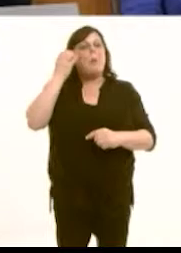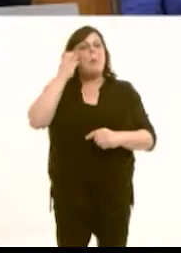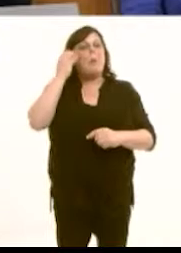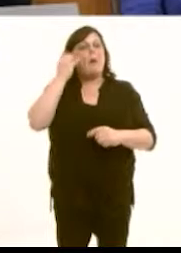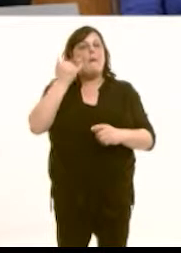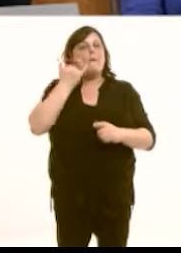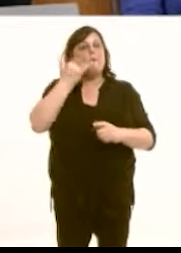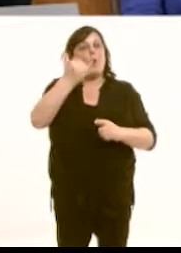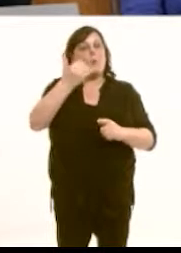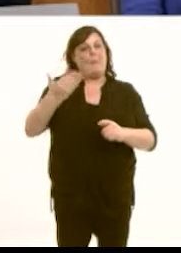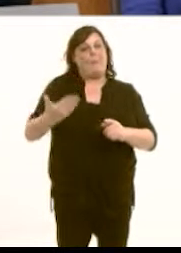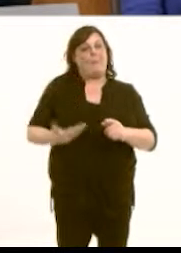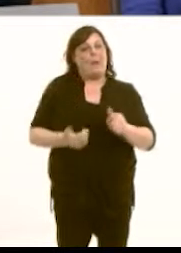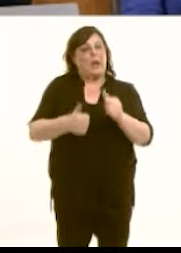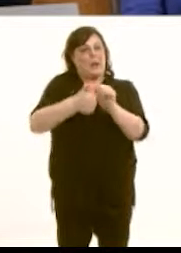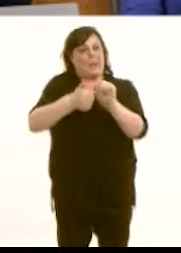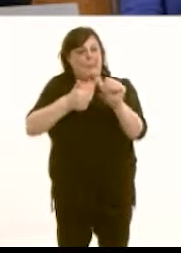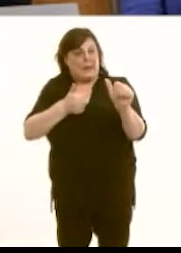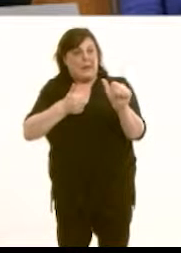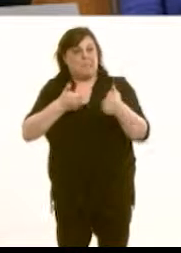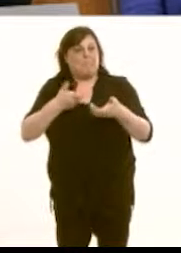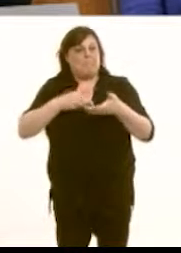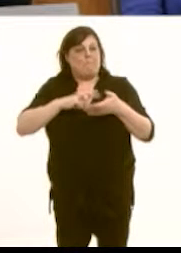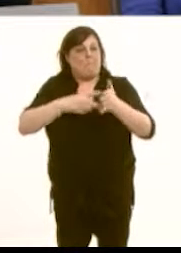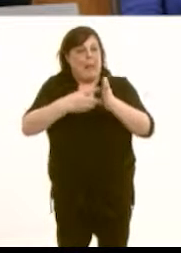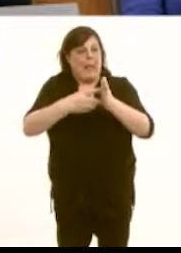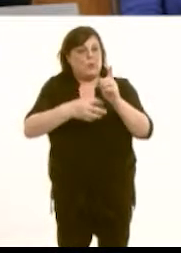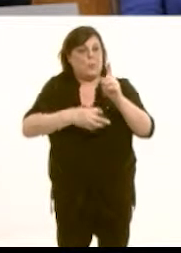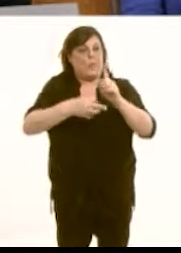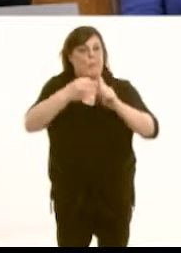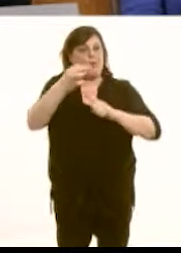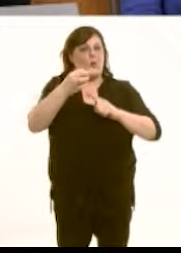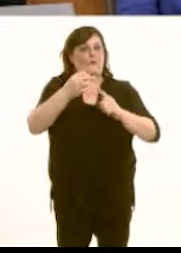Rwyín siwr bydd Aelodau eisiau sicrhau eu bod yn gwneud hynnyín gymwys.